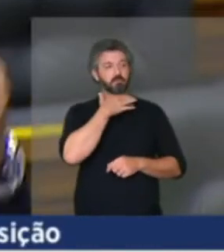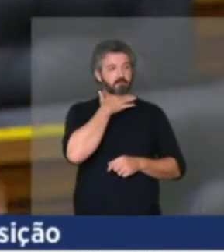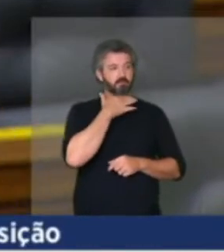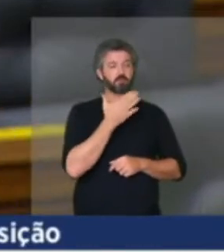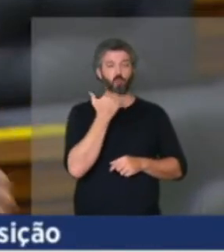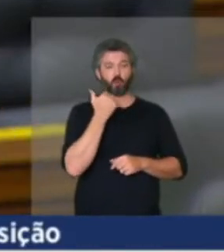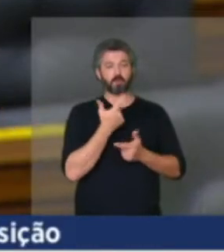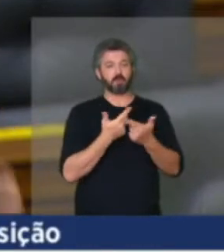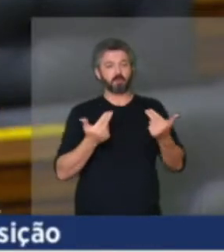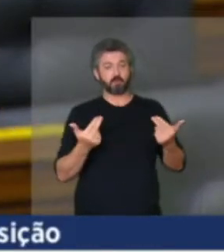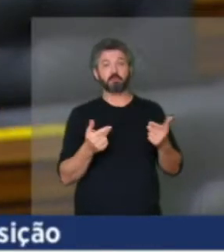LAR... POR QUE É QUE O MINISTRO SE BENEFICIA, DESTA